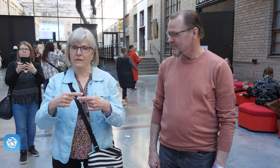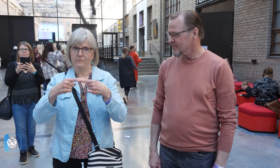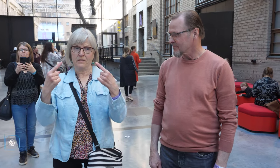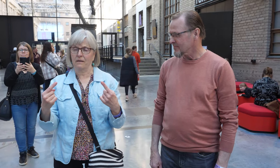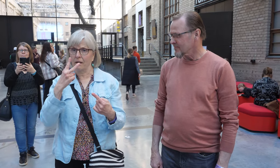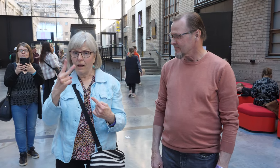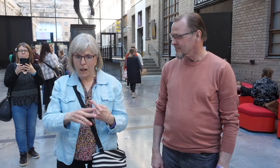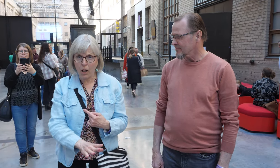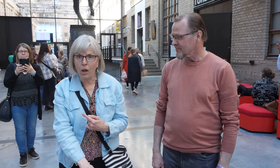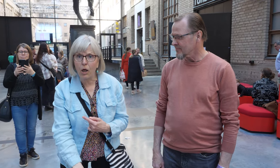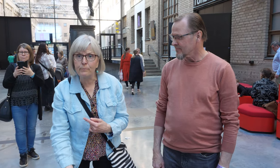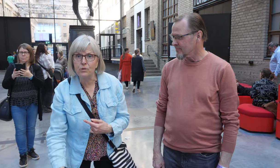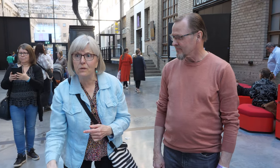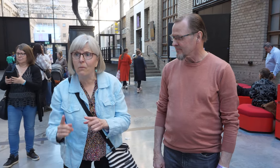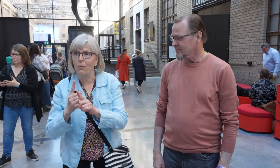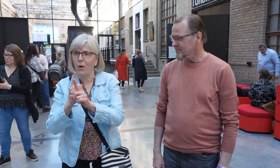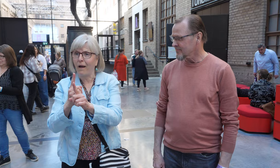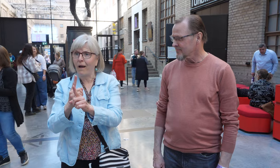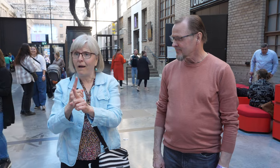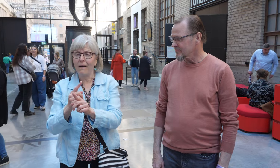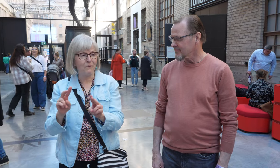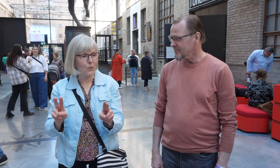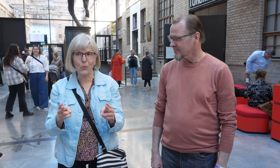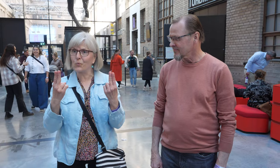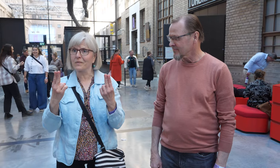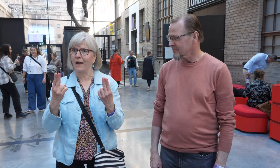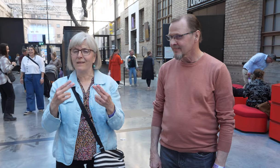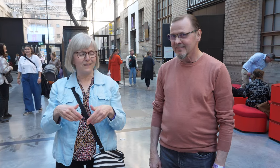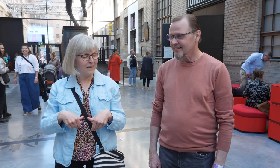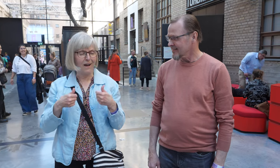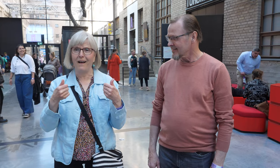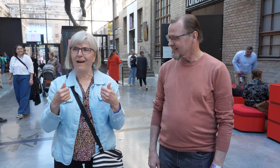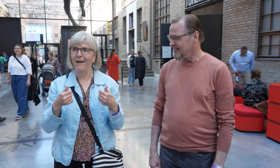Näin nyt ensimmäistä kertaa pikkulapsia esiintymässä. Se oli aivan uutta ja ihanaa!